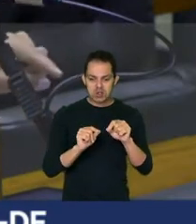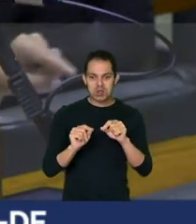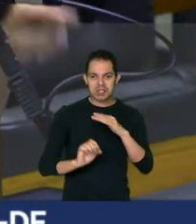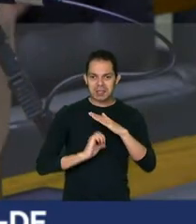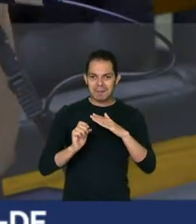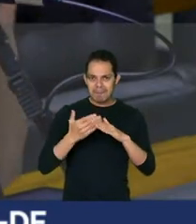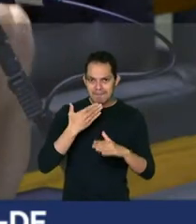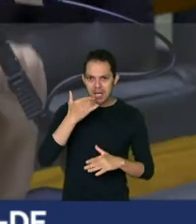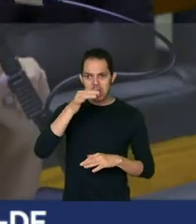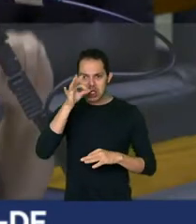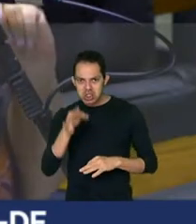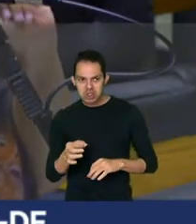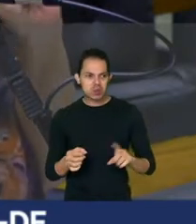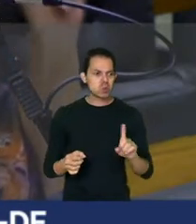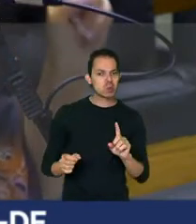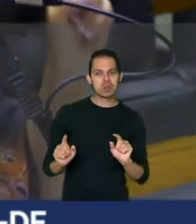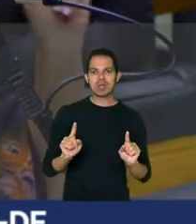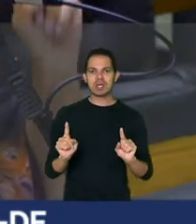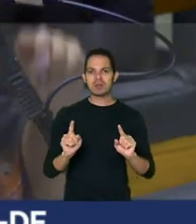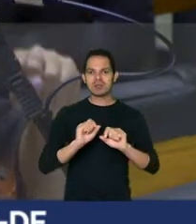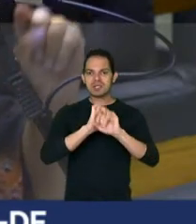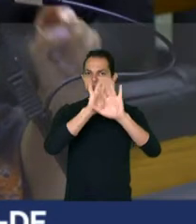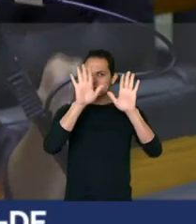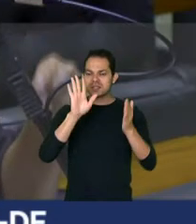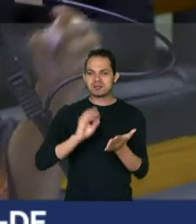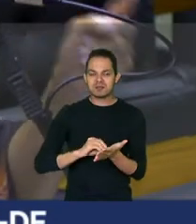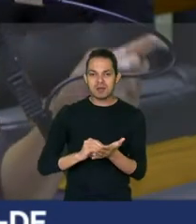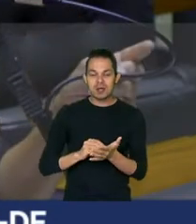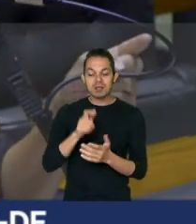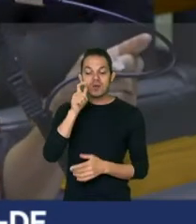DE VER SE FOI REALMENTE ESCOLHIDA A MELHOR EMPRESA, O QUE MELHOR ATENDE AOS